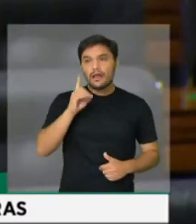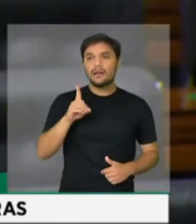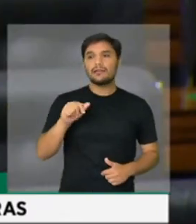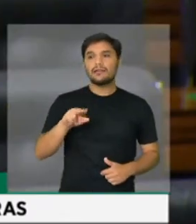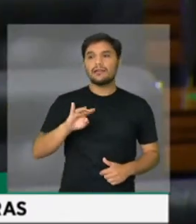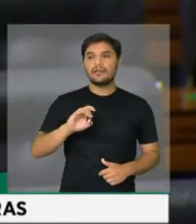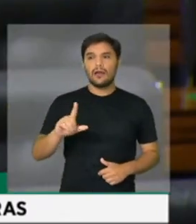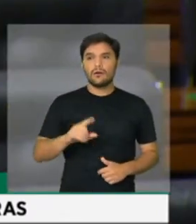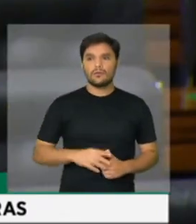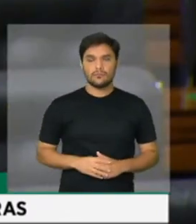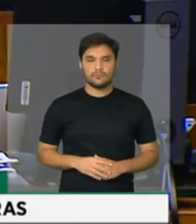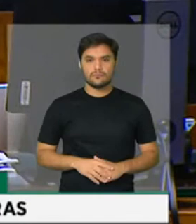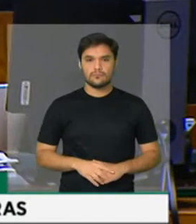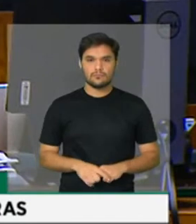VOLTAR A VOTAR O TEXTO